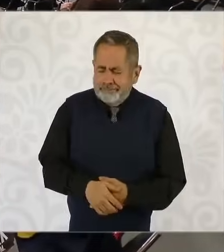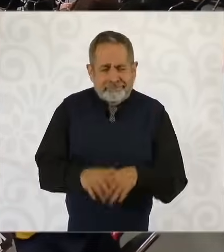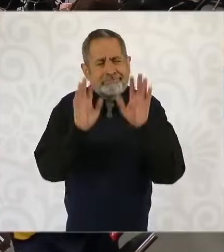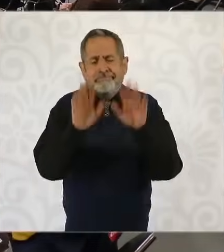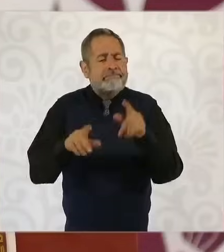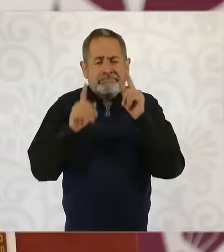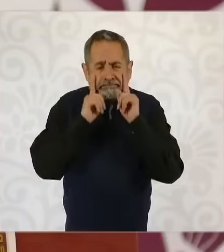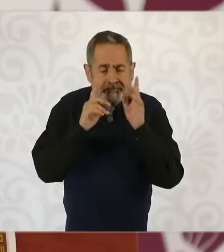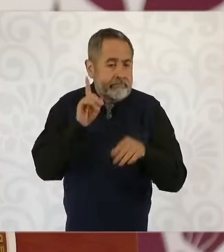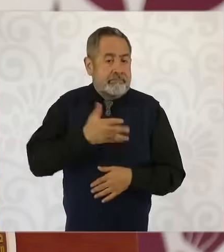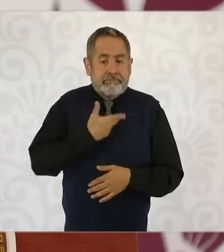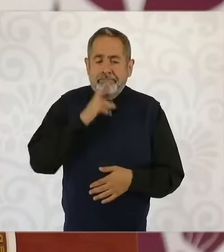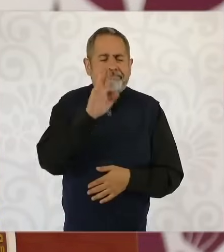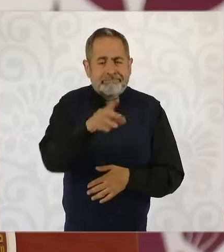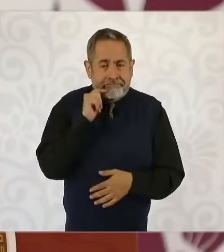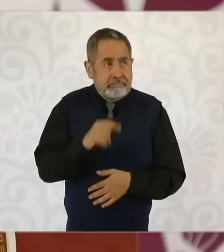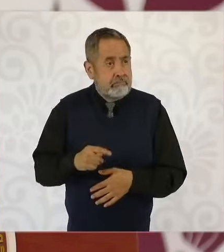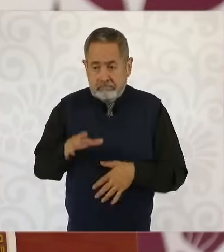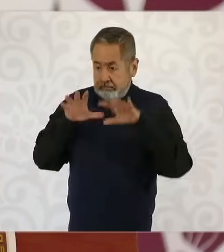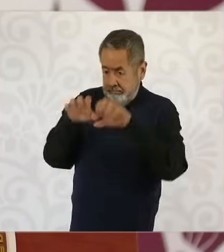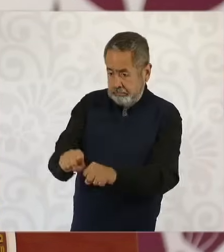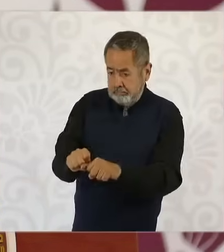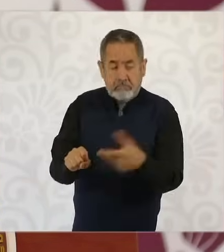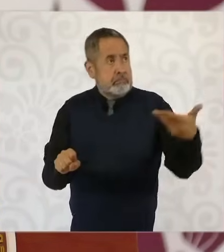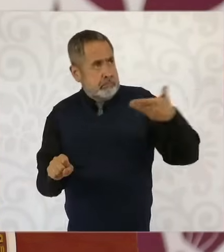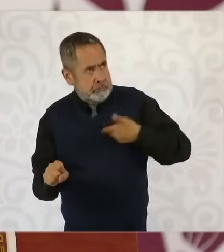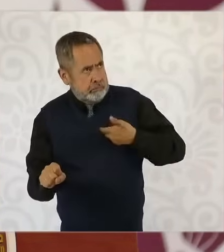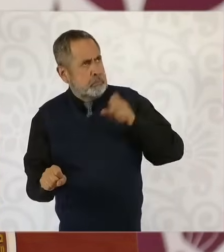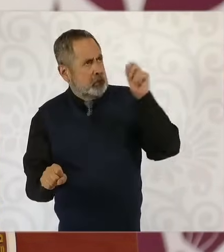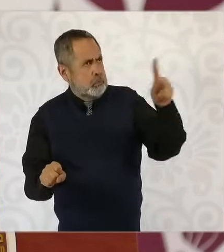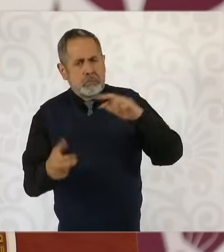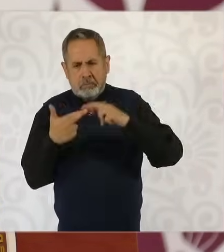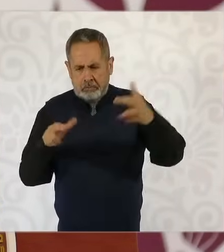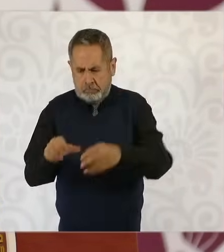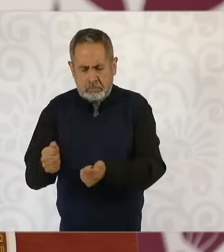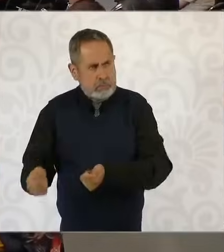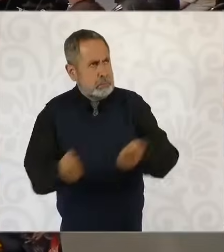existen con Estados Unidos y con otros países de extradición nosotros también